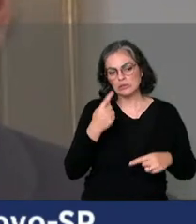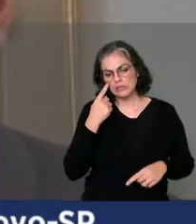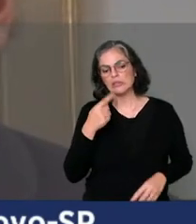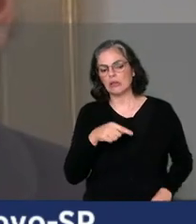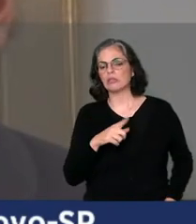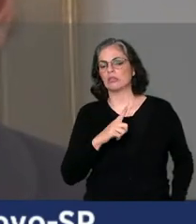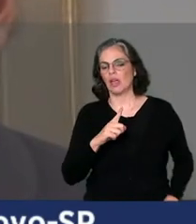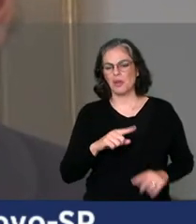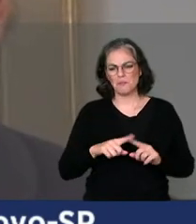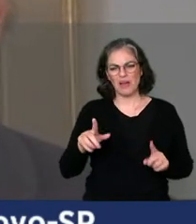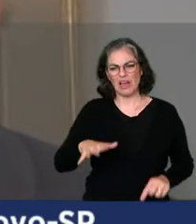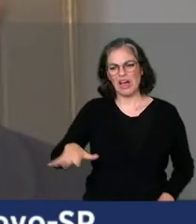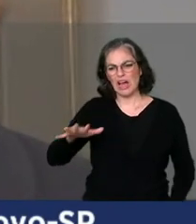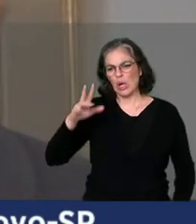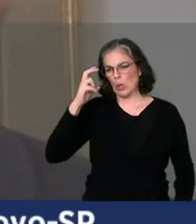INICIATIVA PRIVADA NAS EMPRESAS, MAS NA CULTURA,